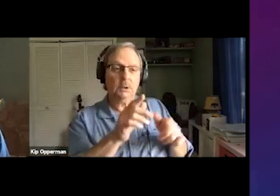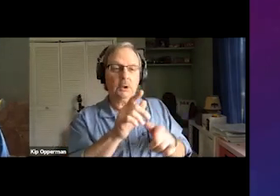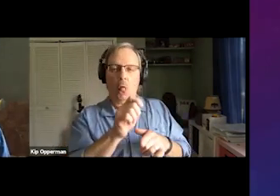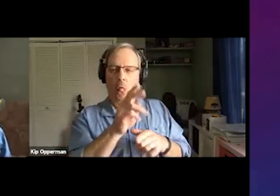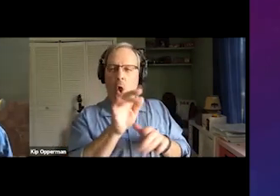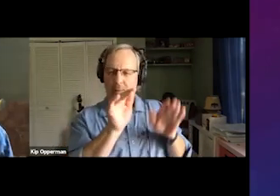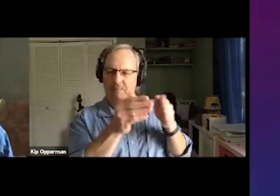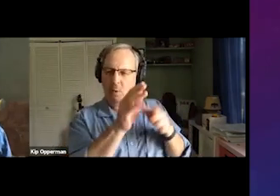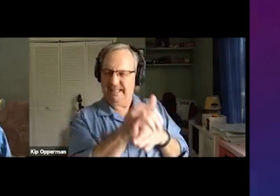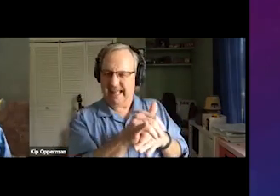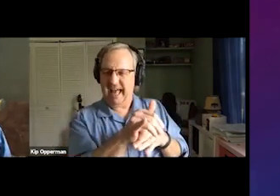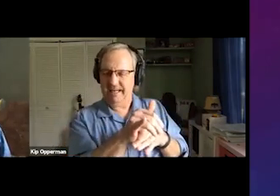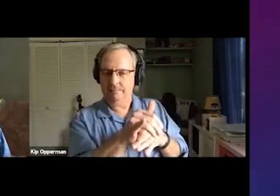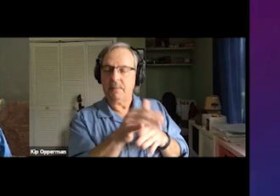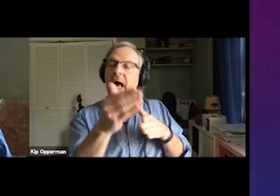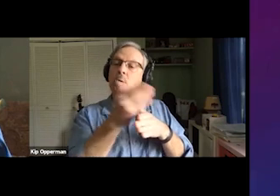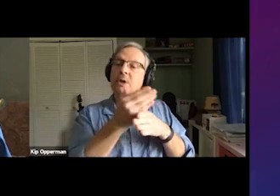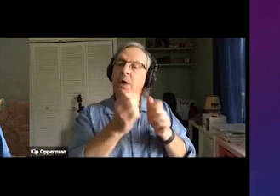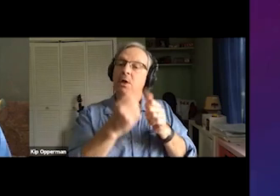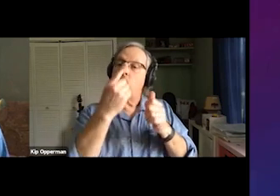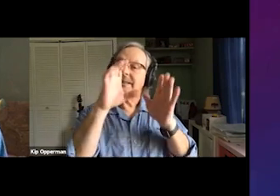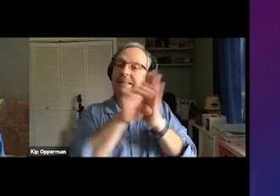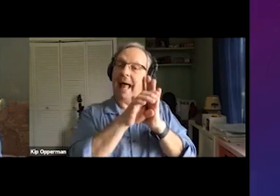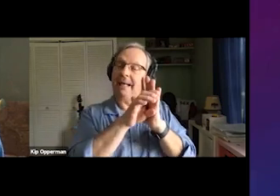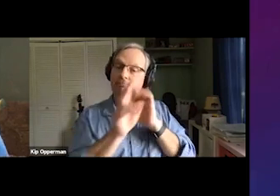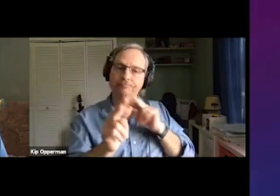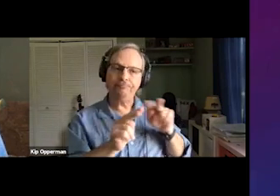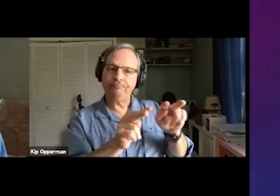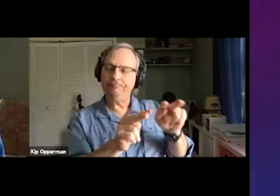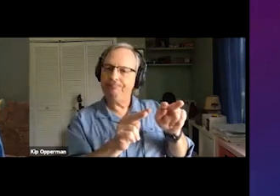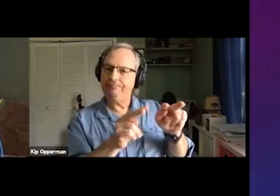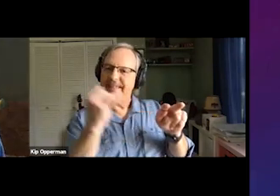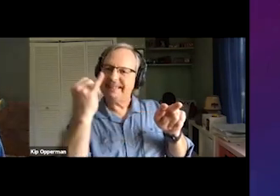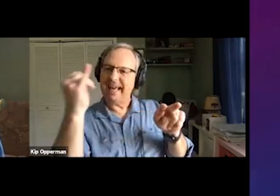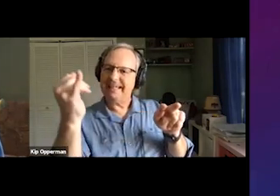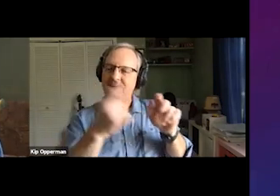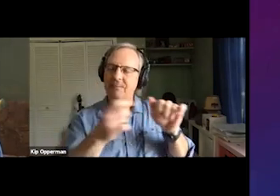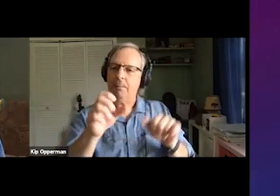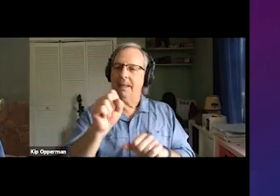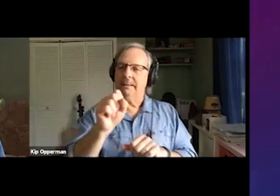pero sí quiero compartir esta diapositiva porque realmente hemos usado este tipo de ideas. Esto viene de Southwick y Charney.